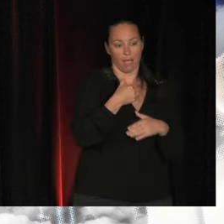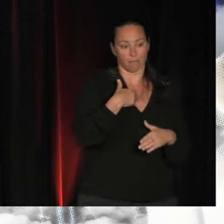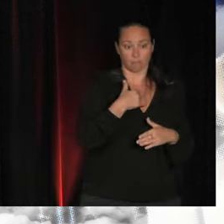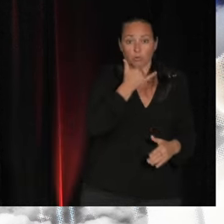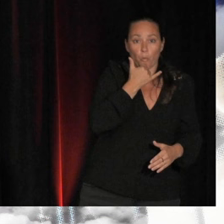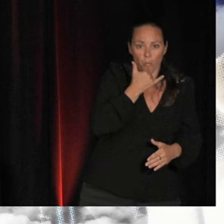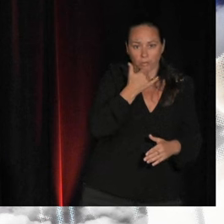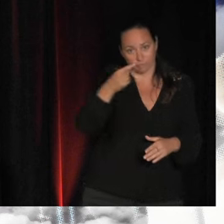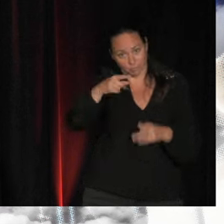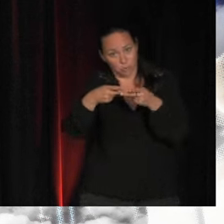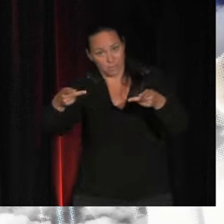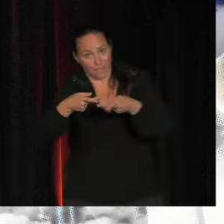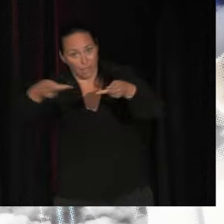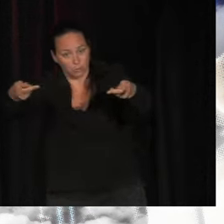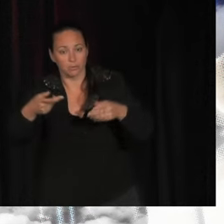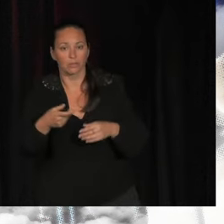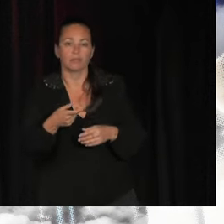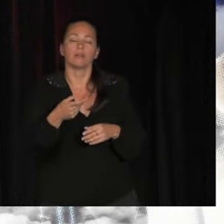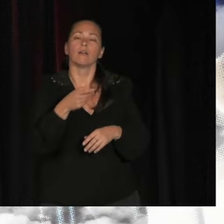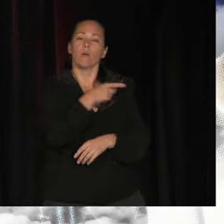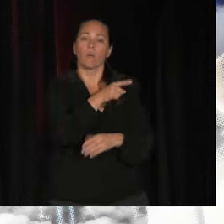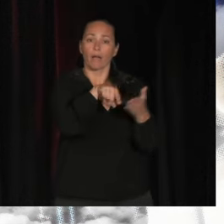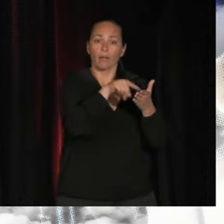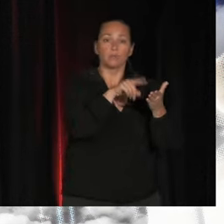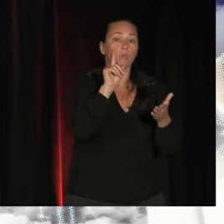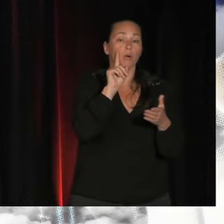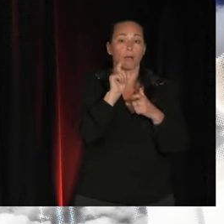Surtout que c'était une justification pour qu'il ne se passe rien sur le 1.